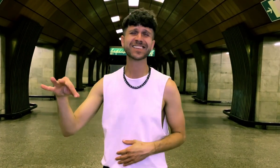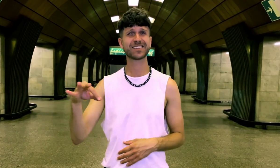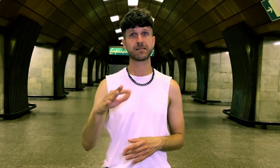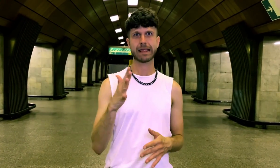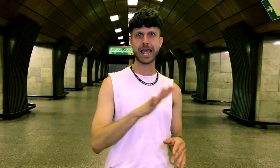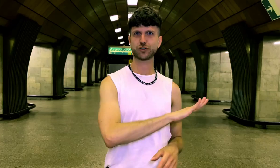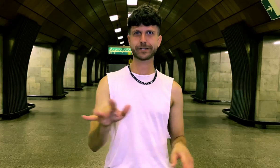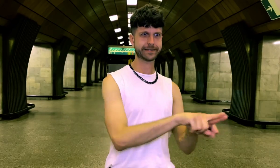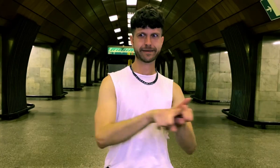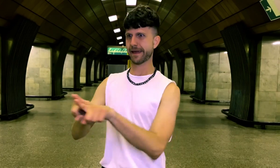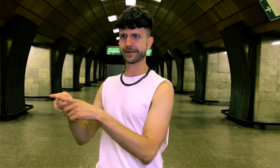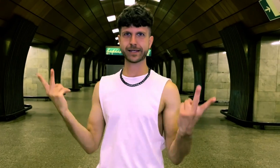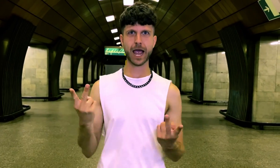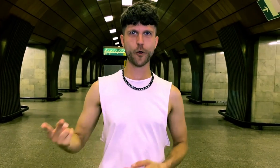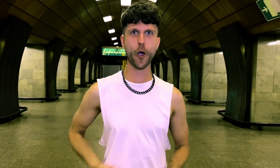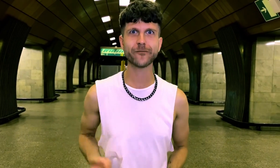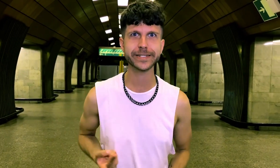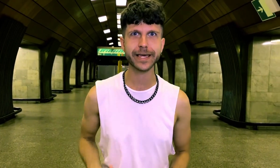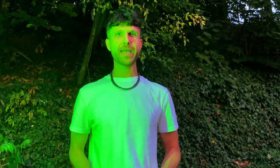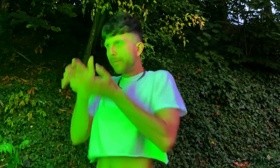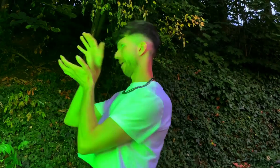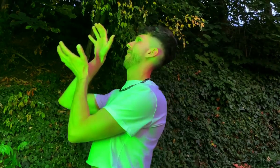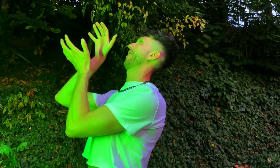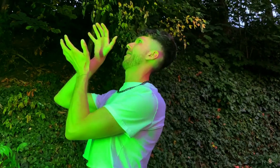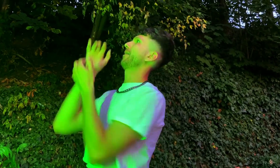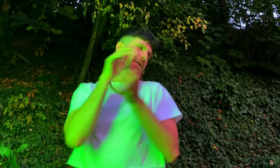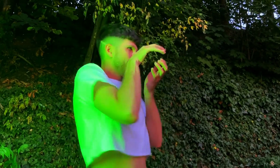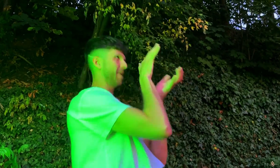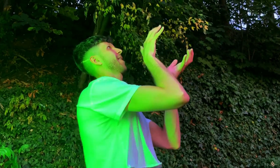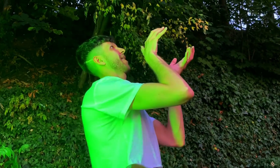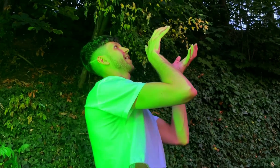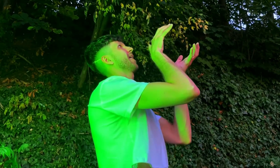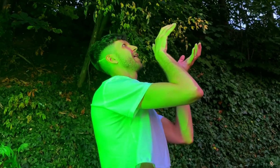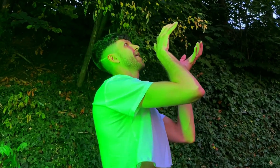nechoď slepě s davem. To pak můžeš jako ovce křičet bé-bé-bé!